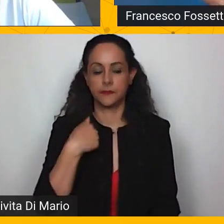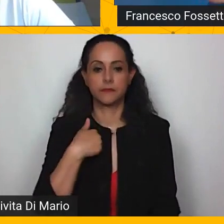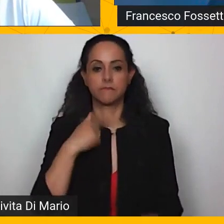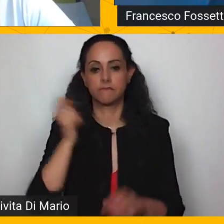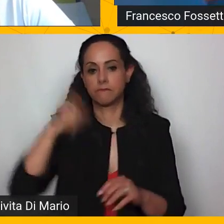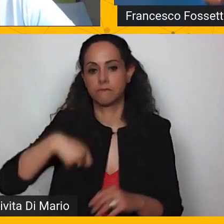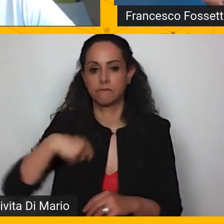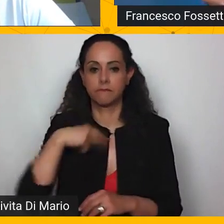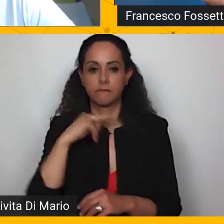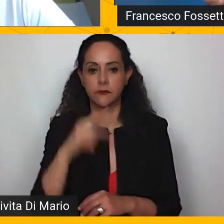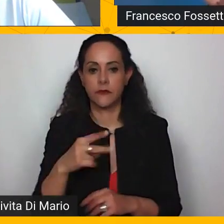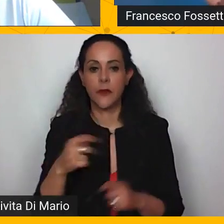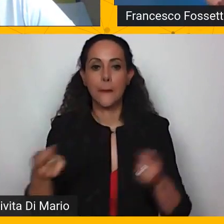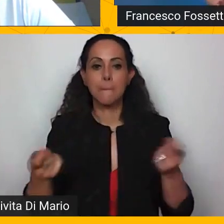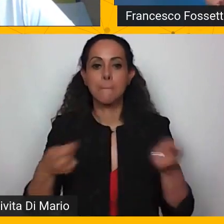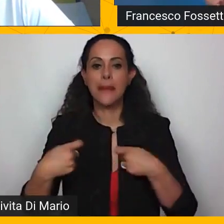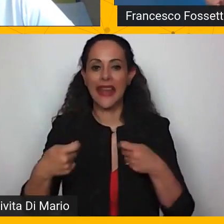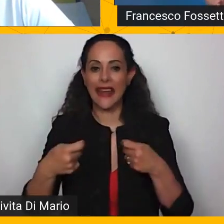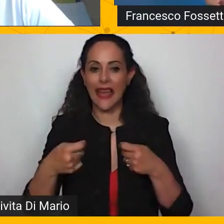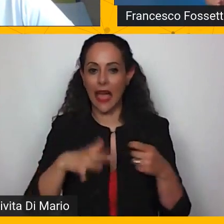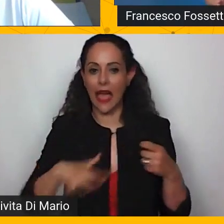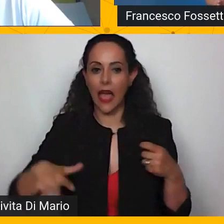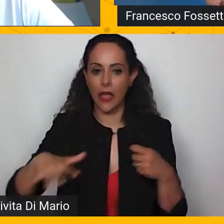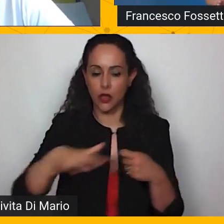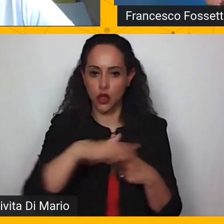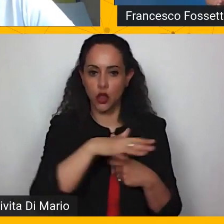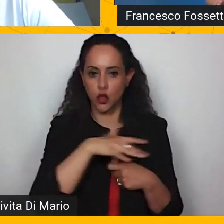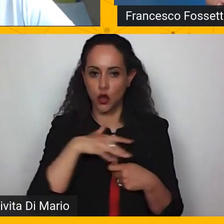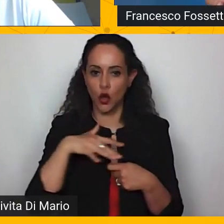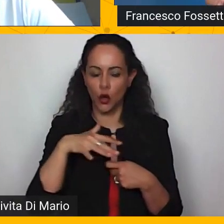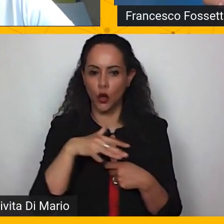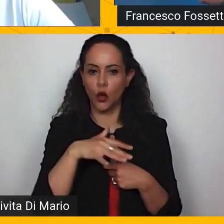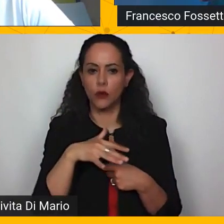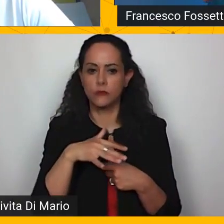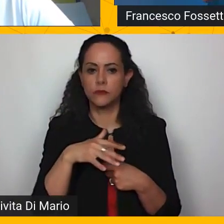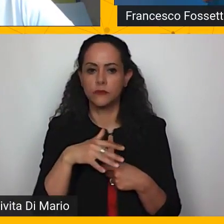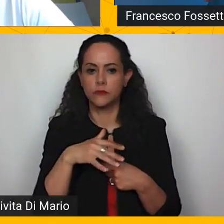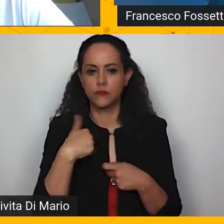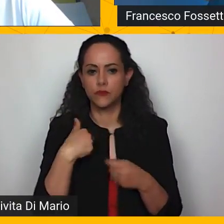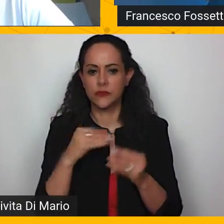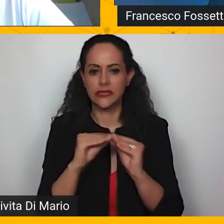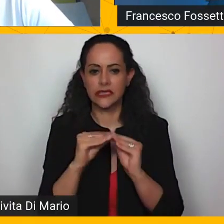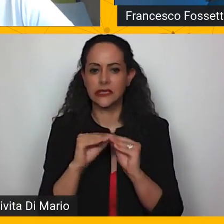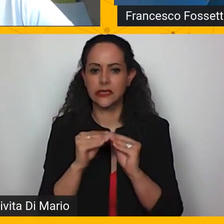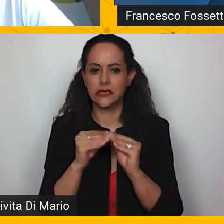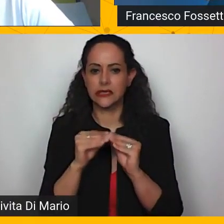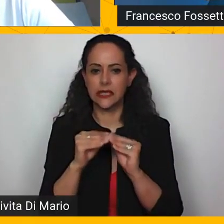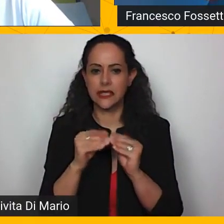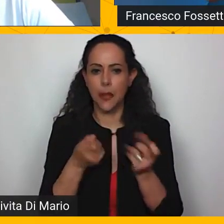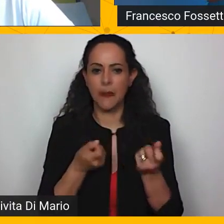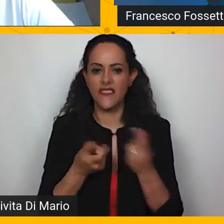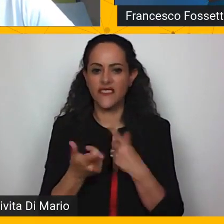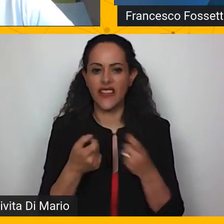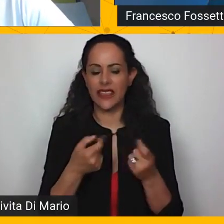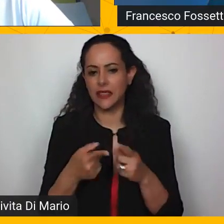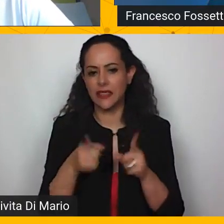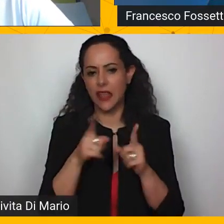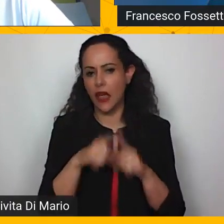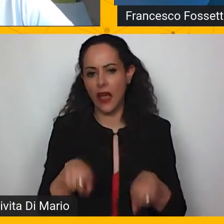partirei comunque col dire che nel mercato esiste anche un sistema di ehm un sistema di di